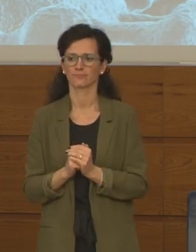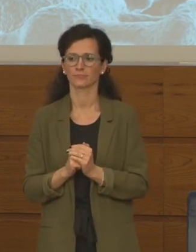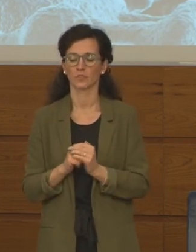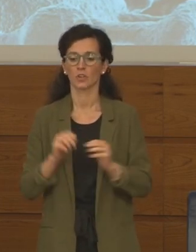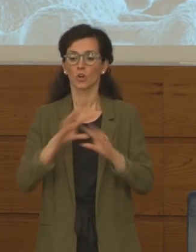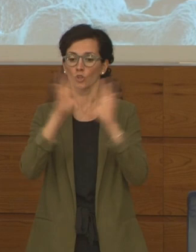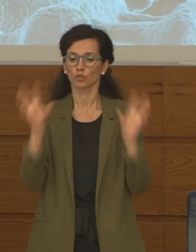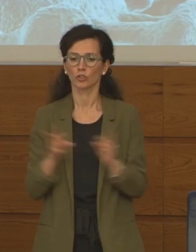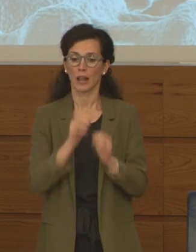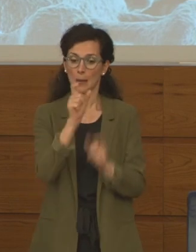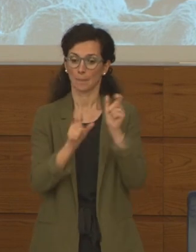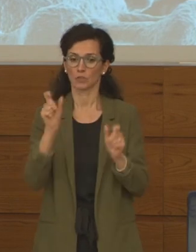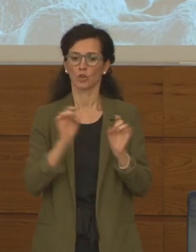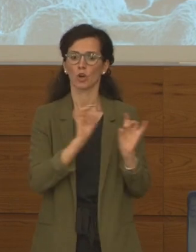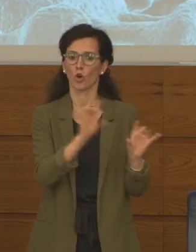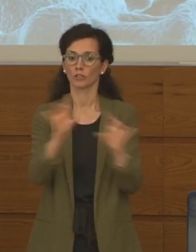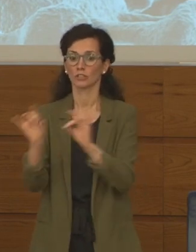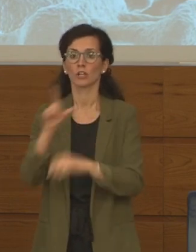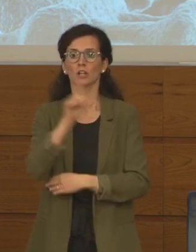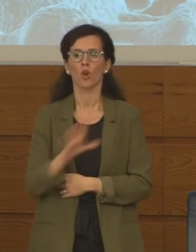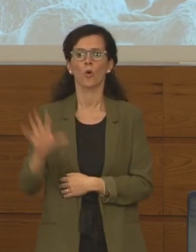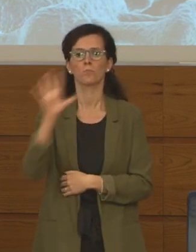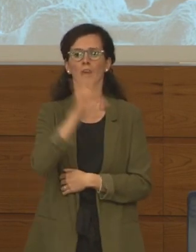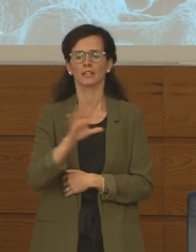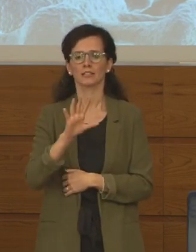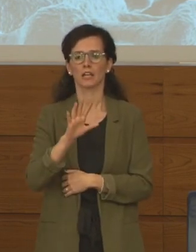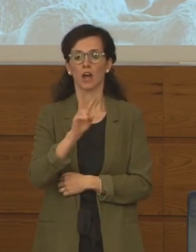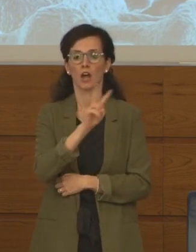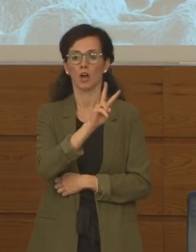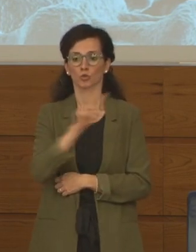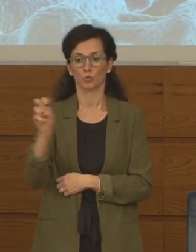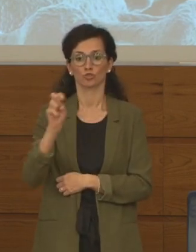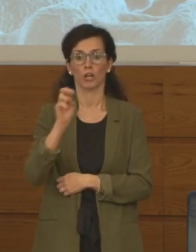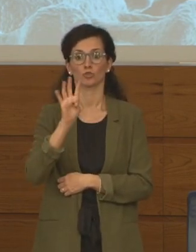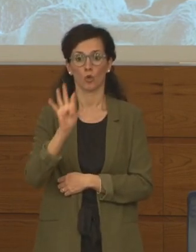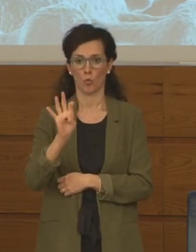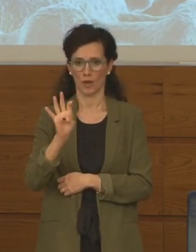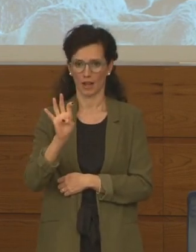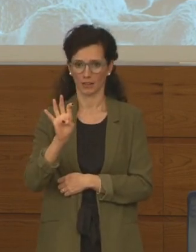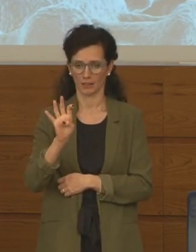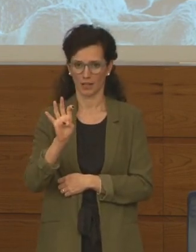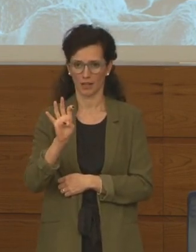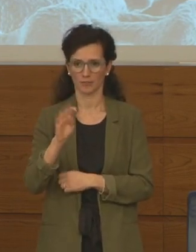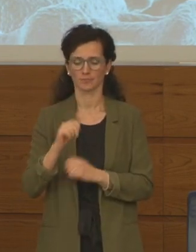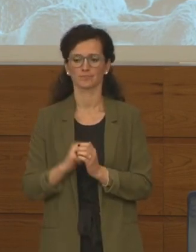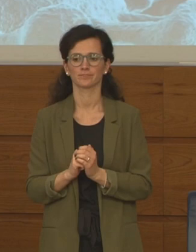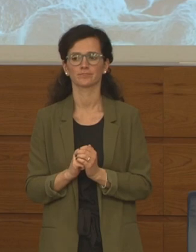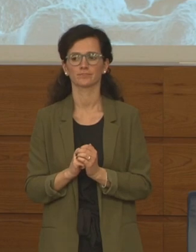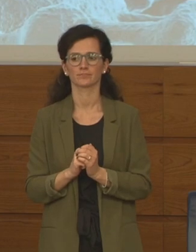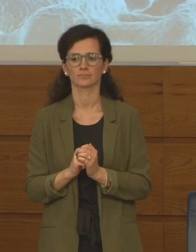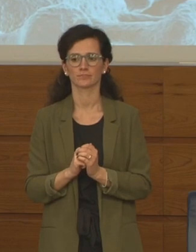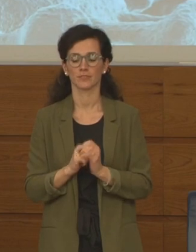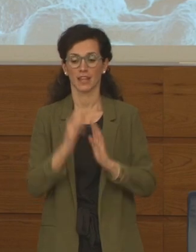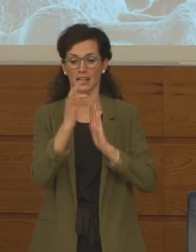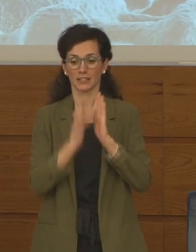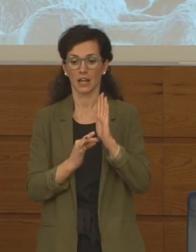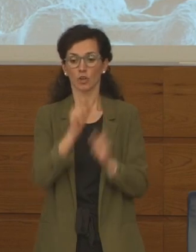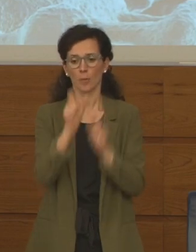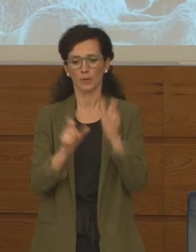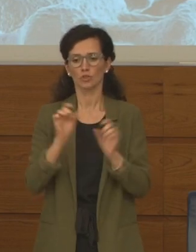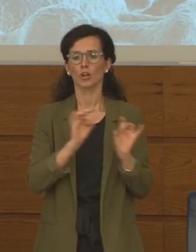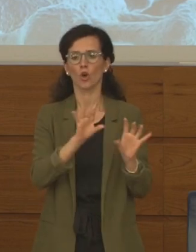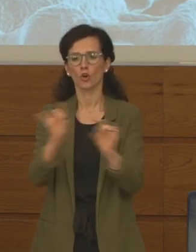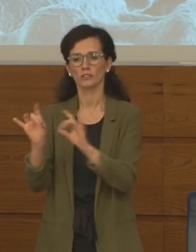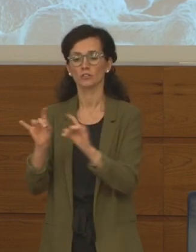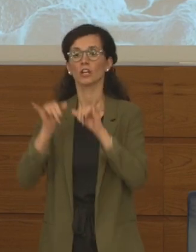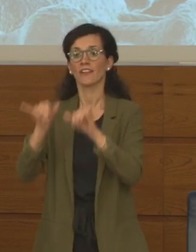contagiate in Lombardia è 240, il dato delle persone contagiate in Veneto con